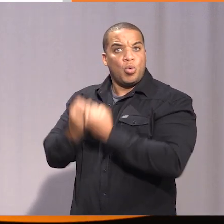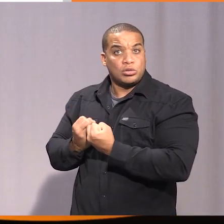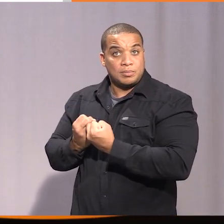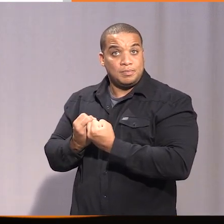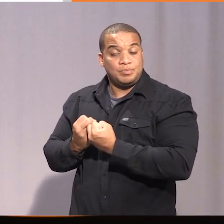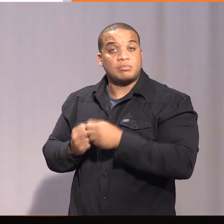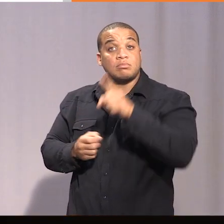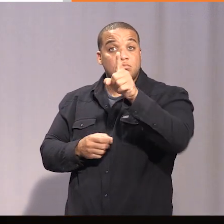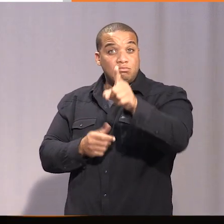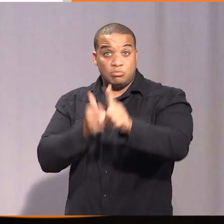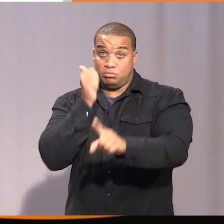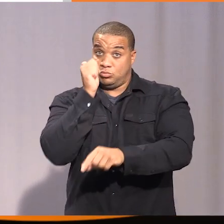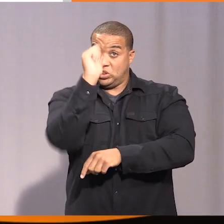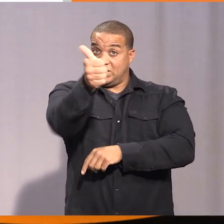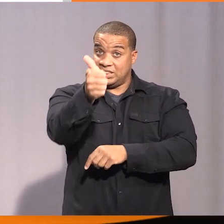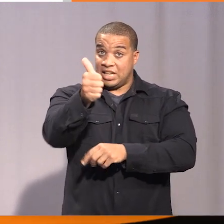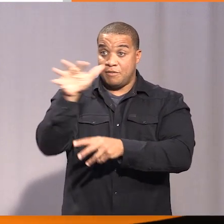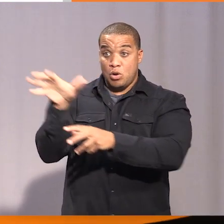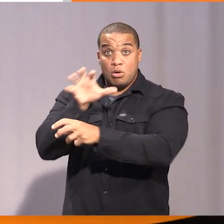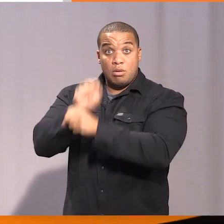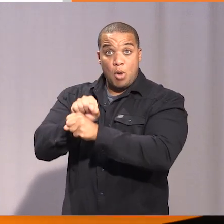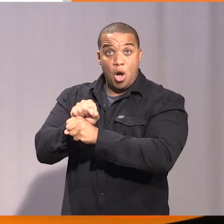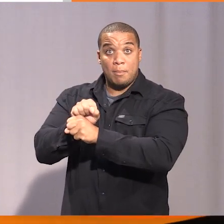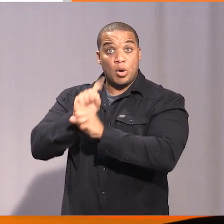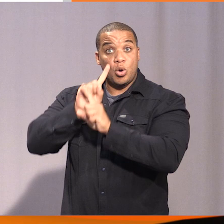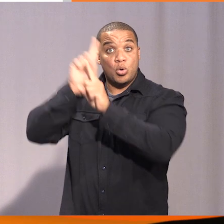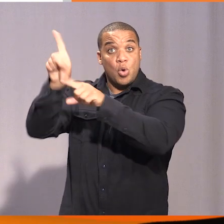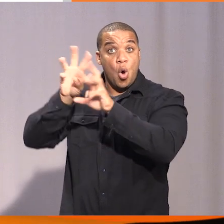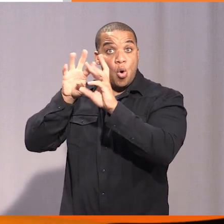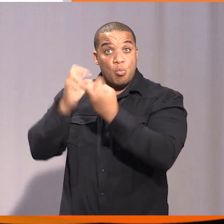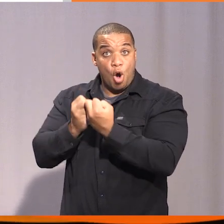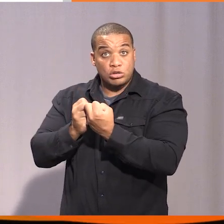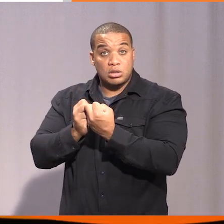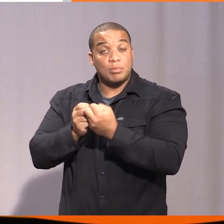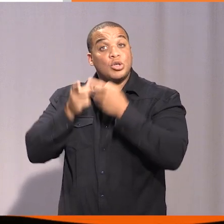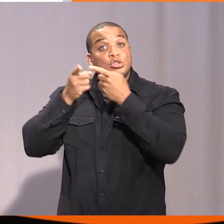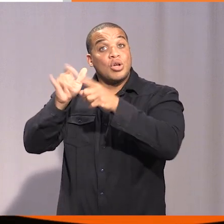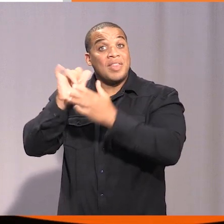durante el taller, se les enviará un formulario de acuerdo estudiantil.